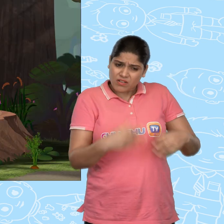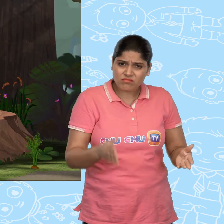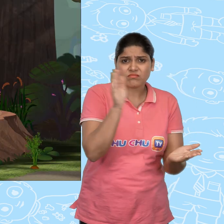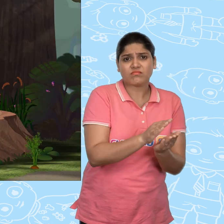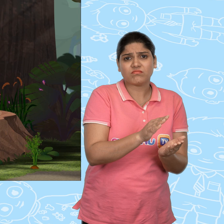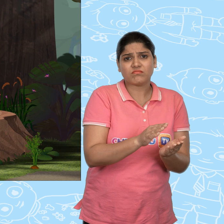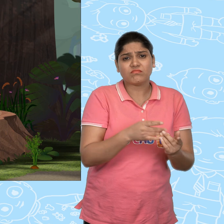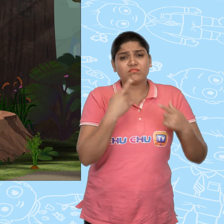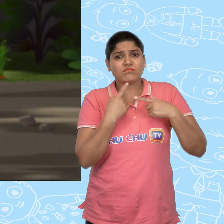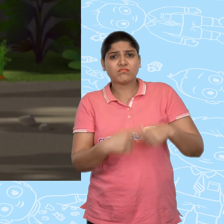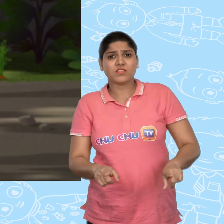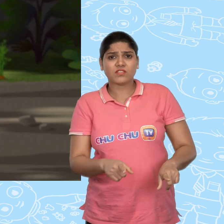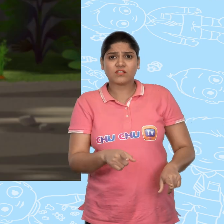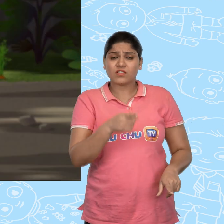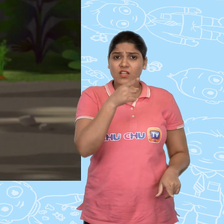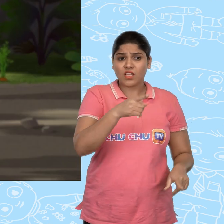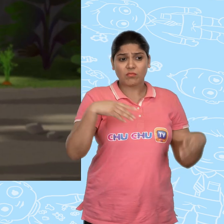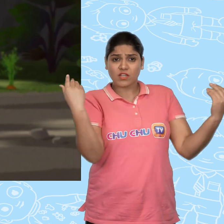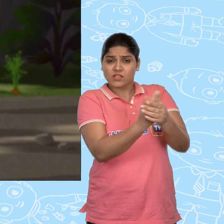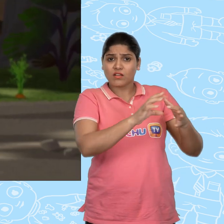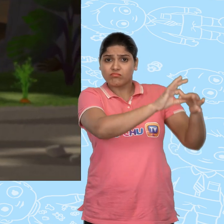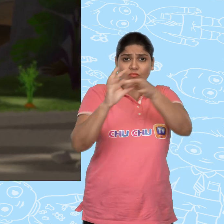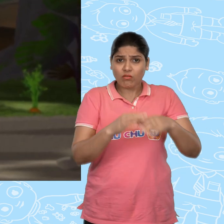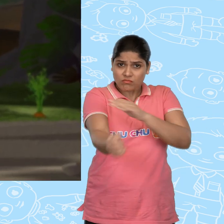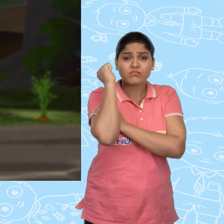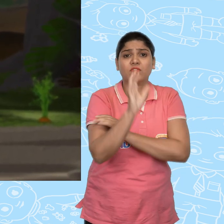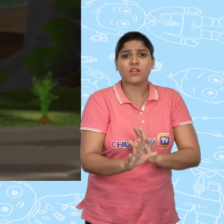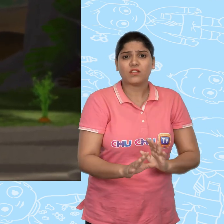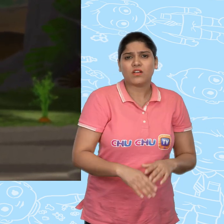हम भले ही छोटे हैं लेकिन एक साथ हम बहुत ताकतवर हैं